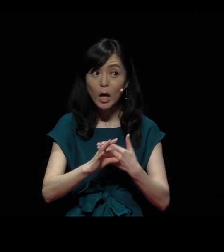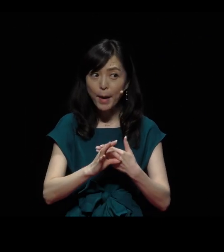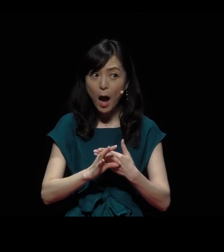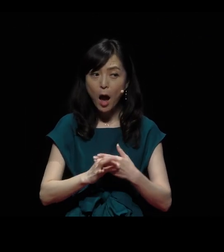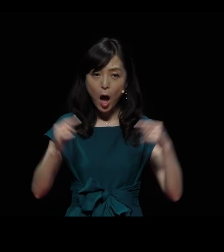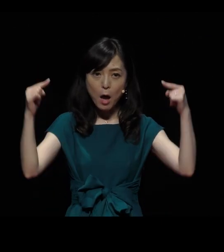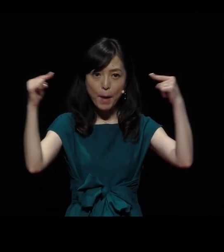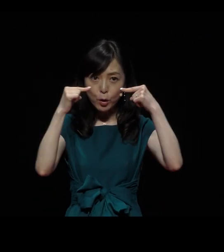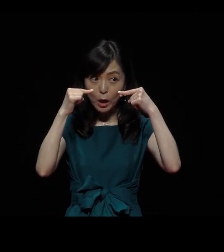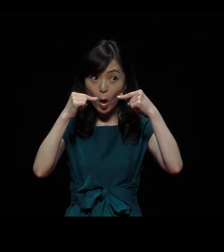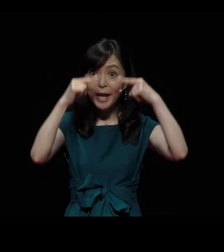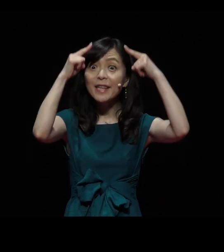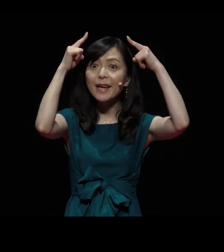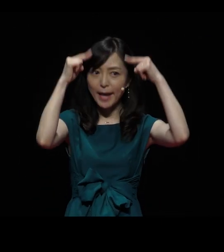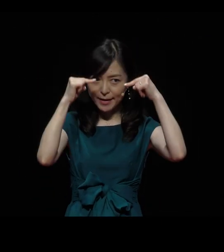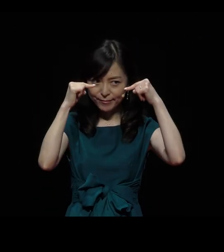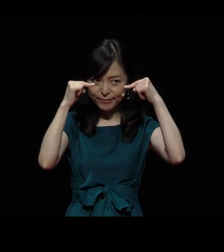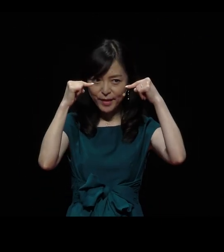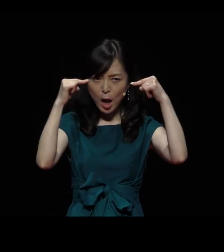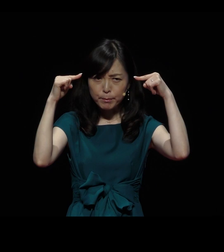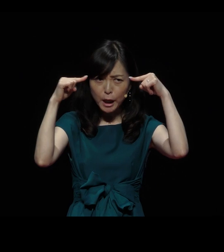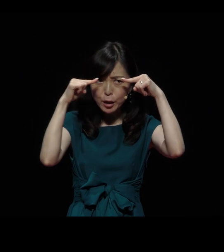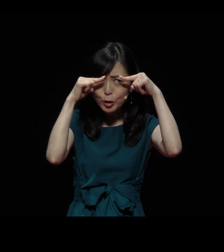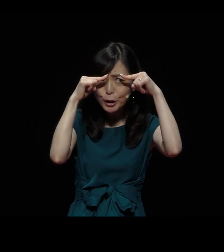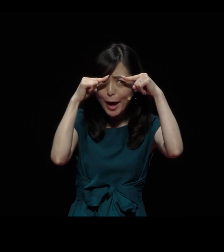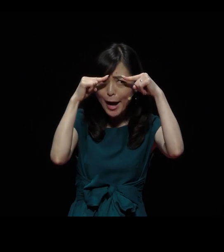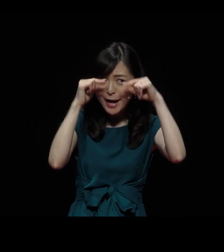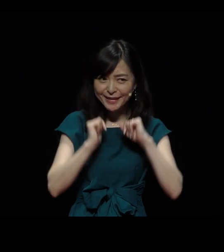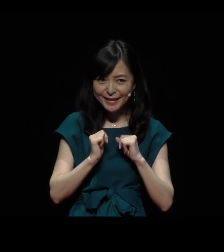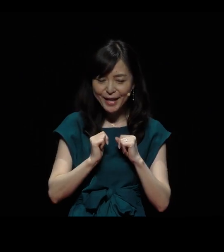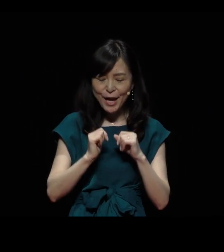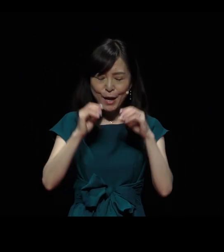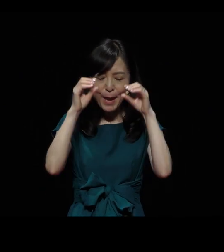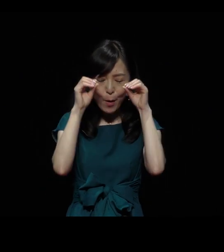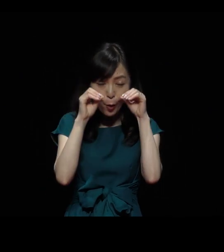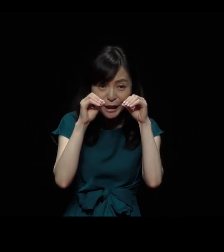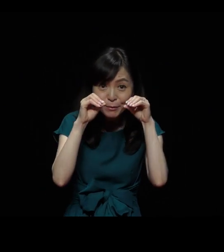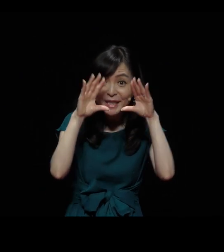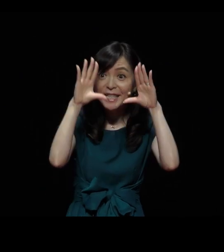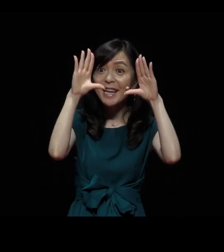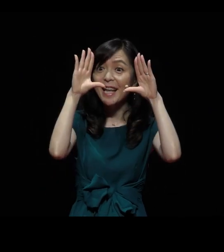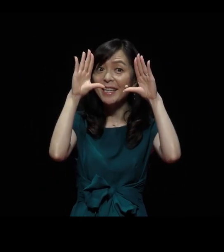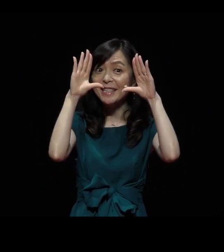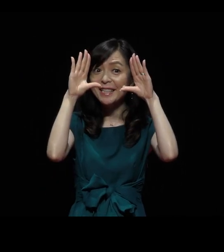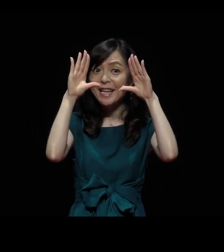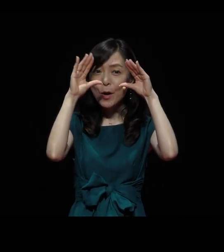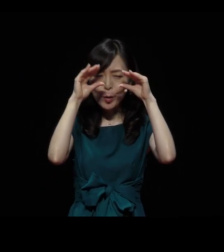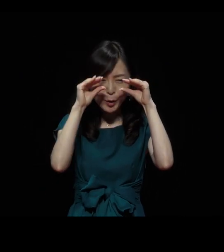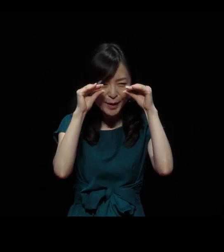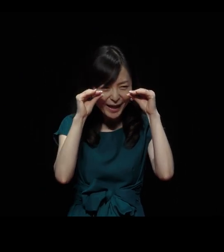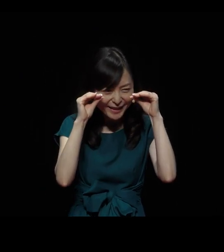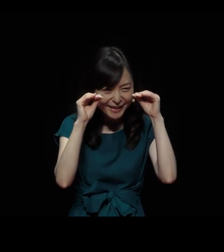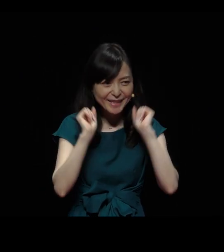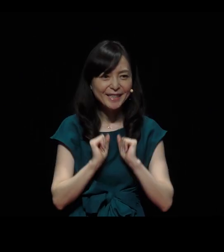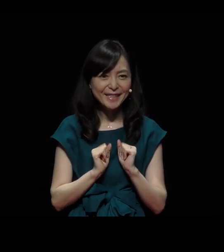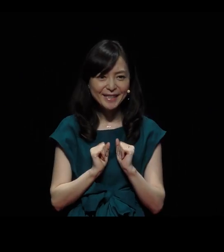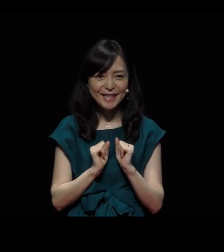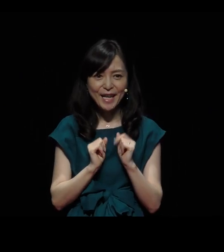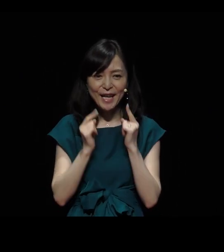Por ejemplo los movimientos de las cejas, las arrugas del entrecejo. Abrir los ojos grandes o achicarlos,